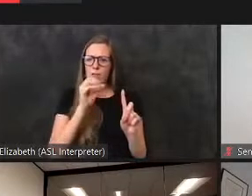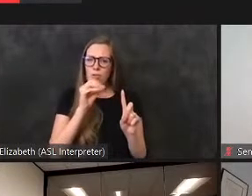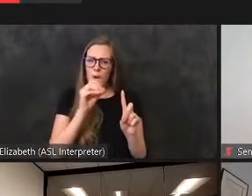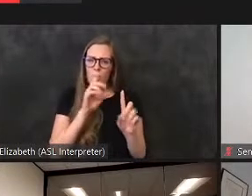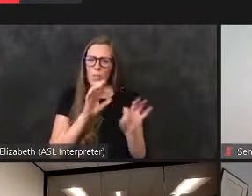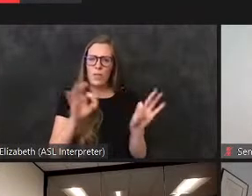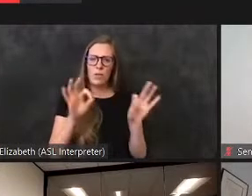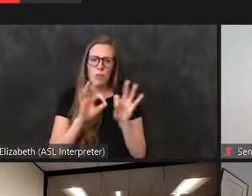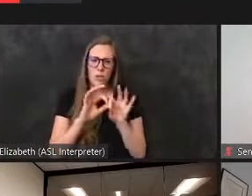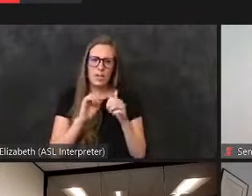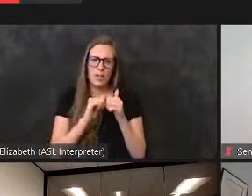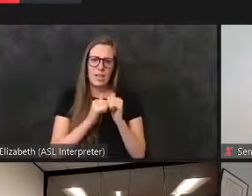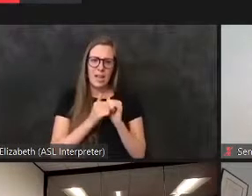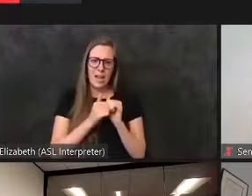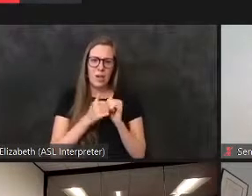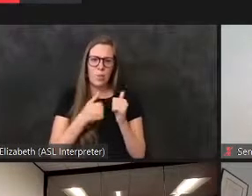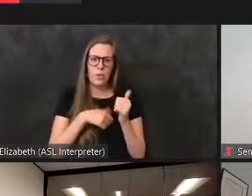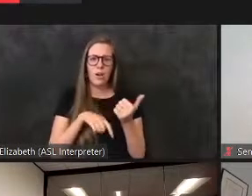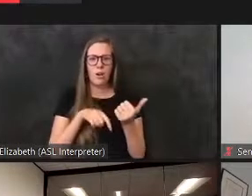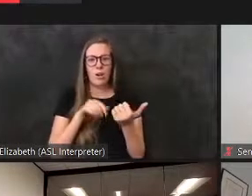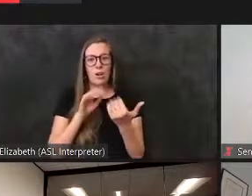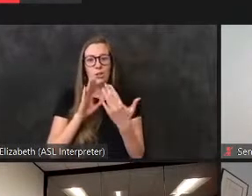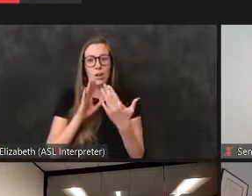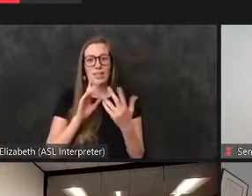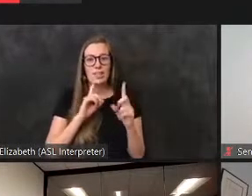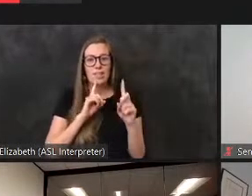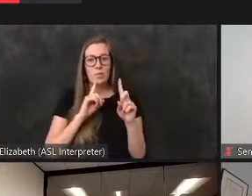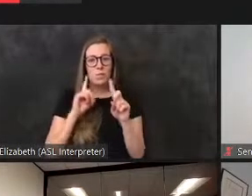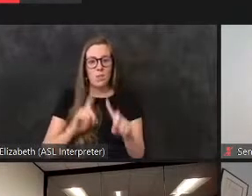es importante ver la manera en que nos encargamos de la respuesta COVID de y uno